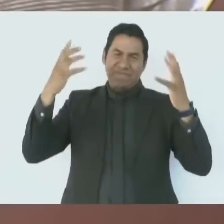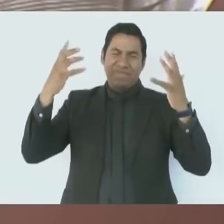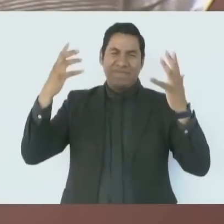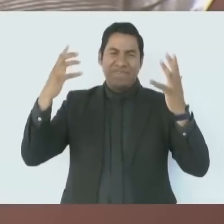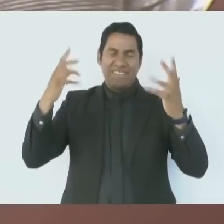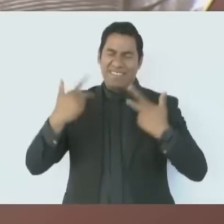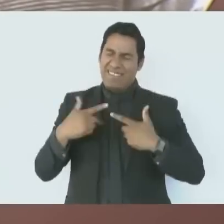en